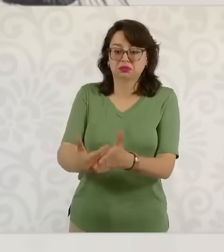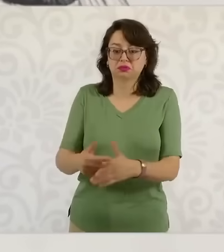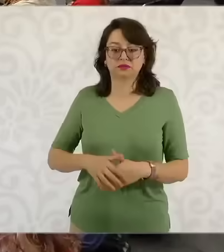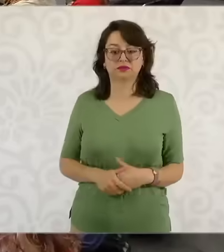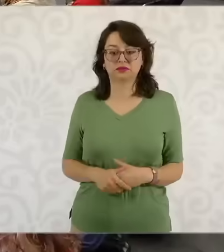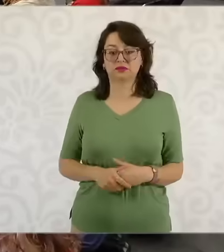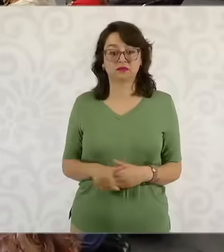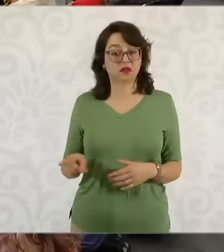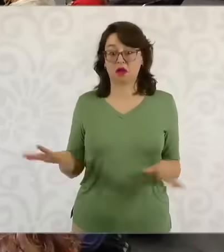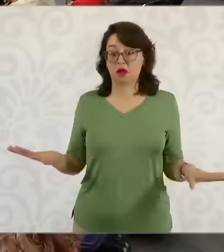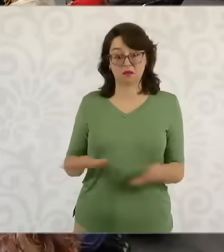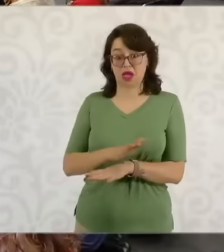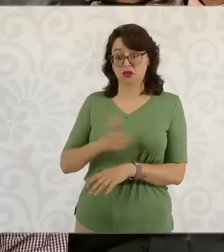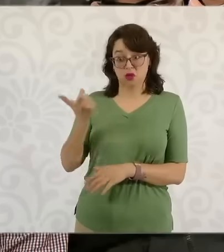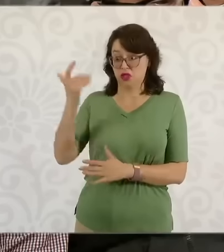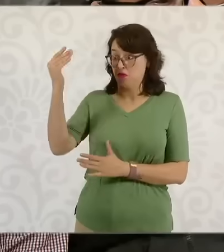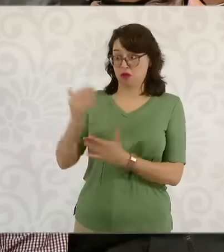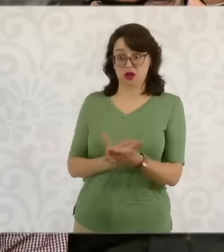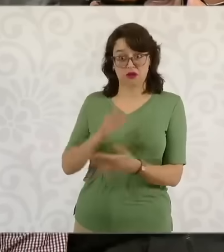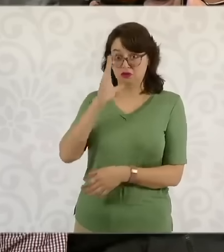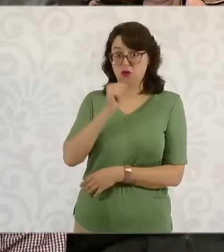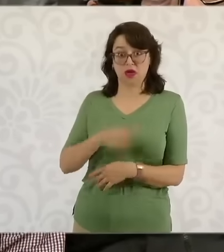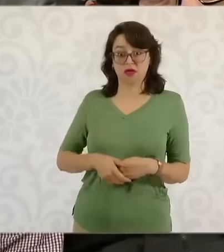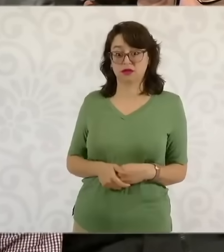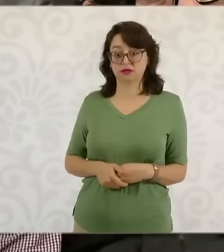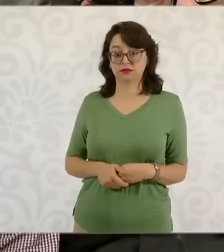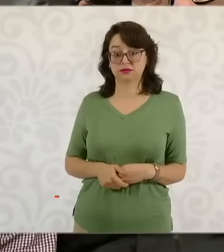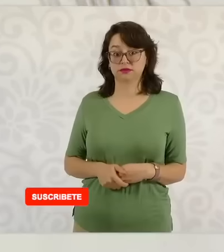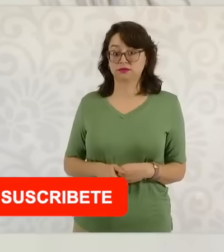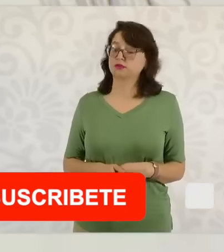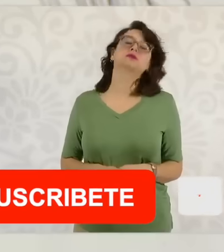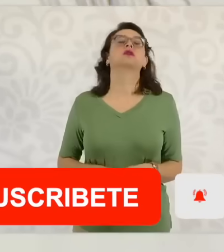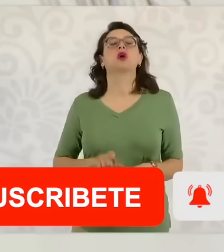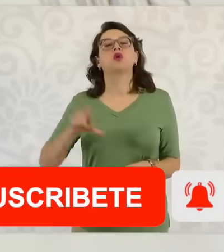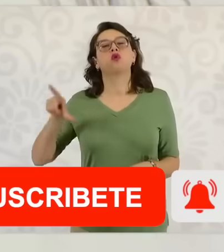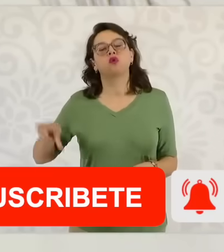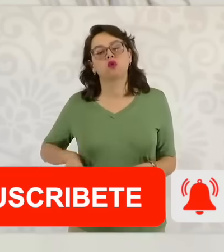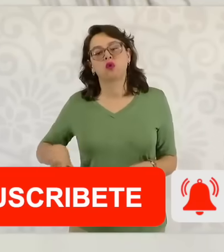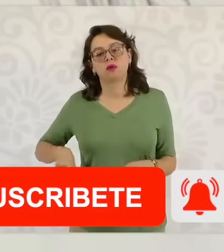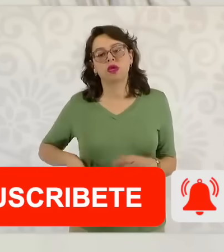no se puede cambiar nada pues los servidores públicos de ambas instituciones hoy tienen